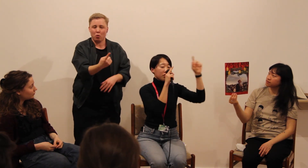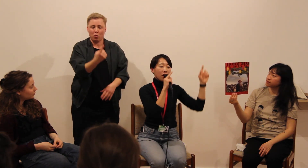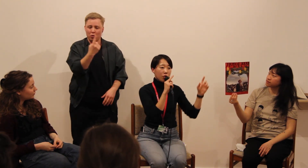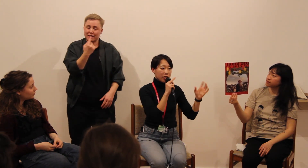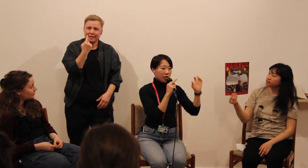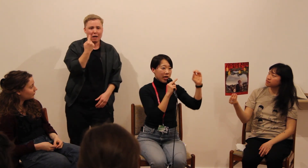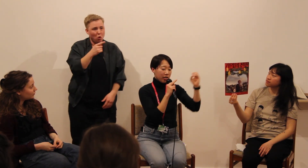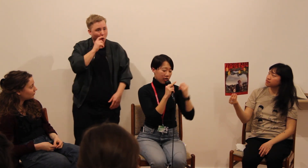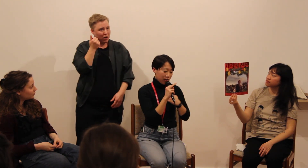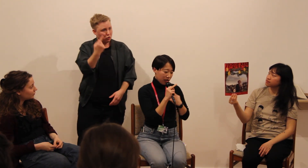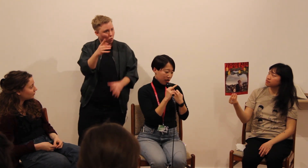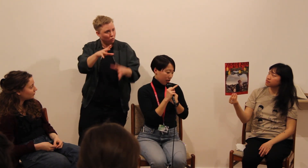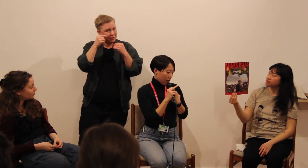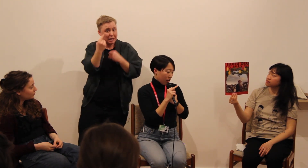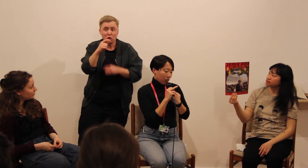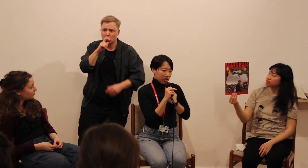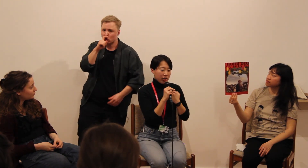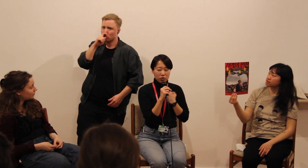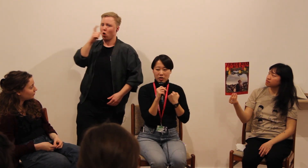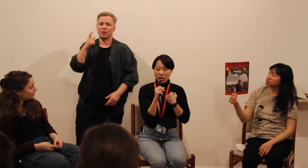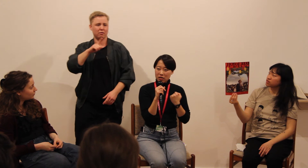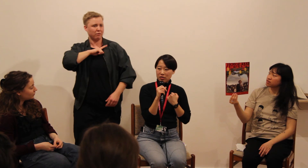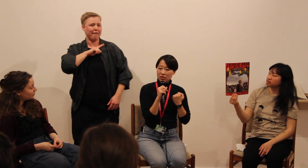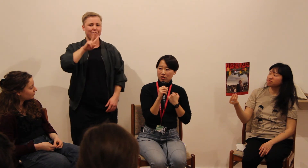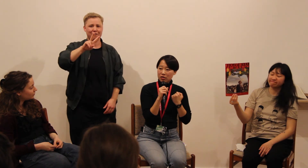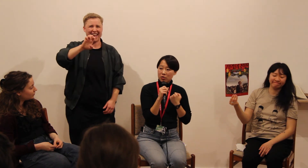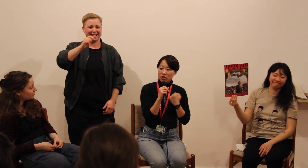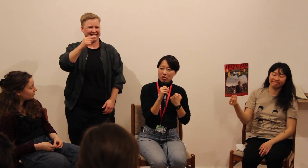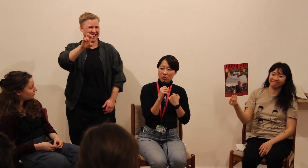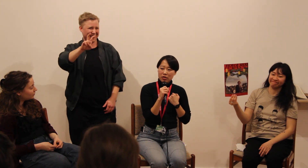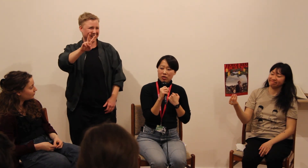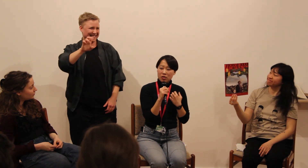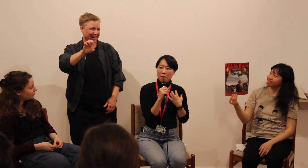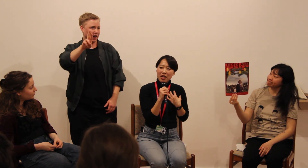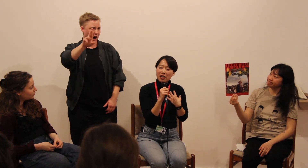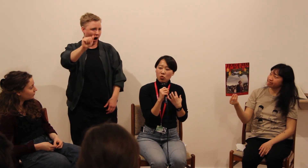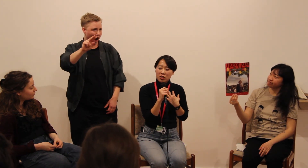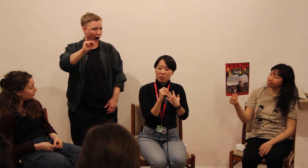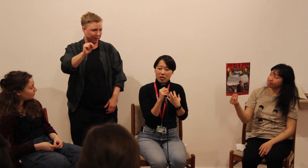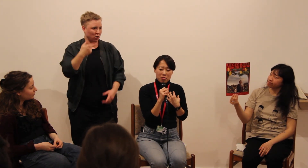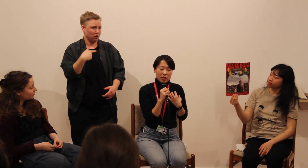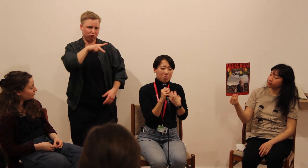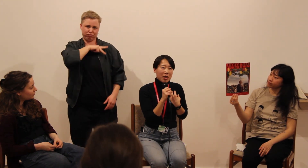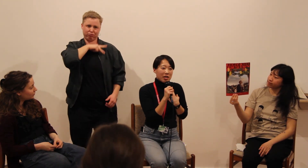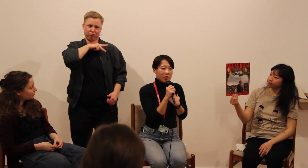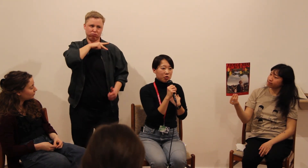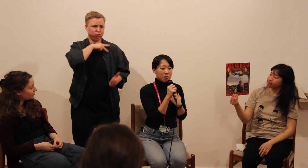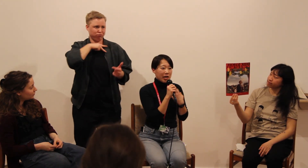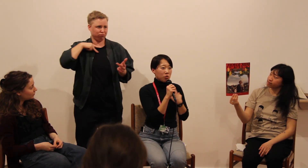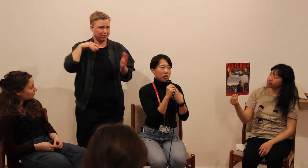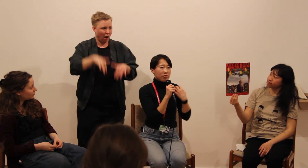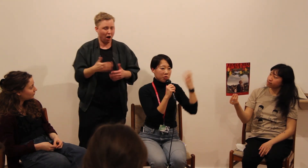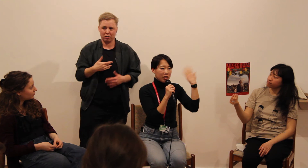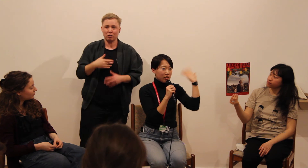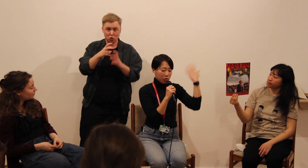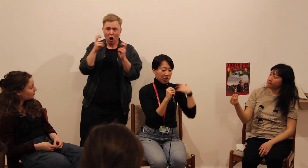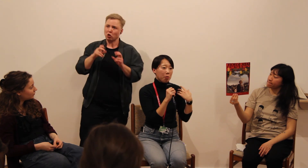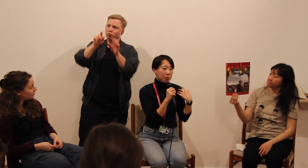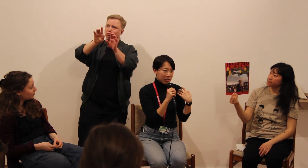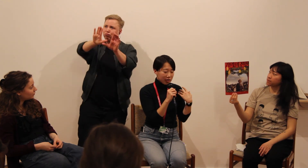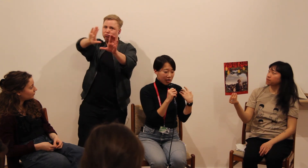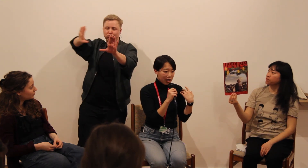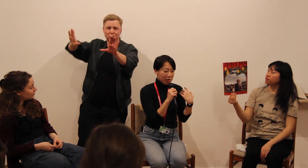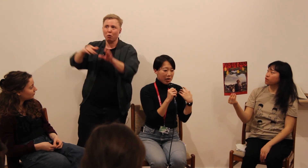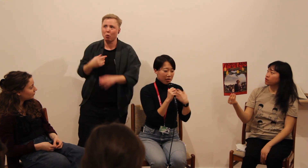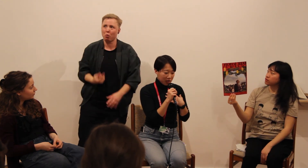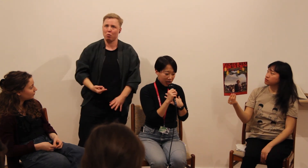Zuhause haben auch immer irgendwelche Abzeichen gehangen, die man für besondere Taten in Krieg bekommen hatte.